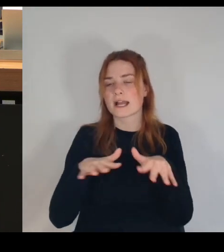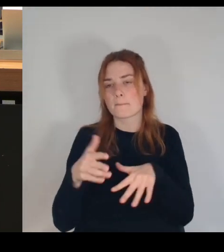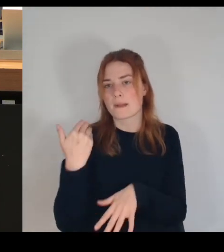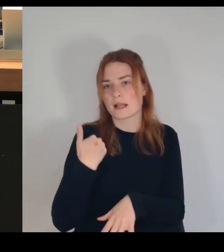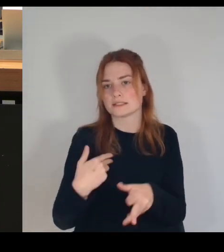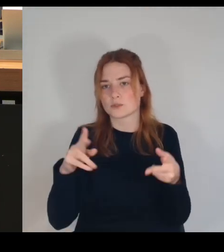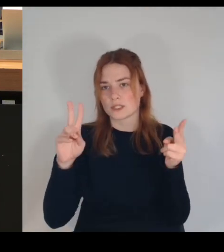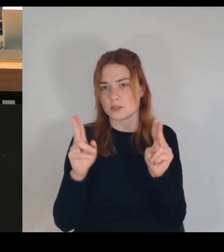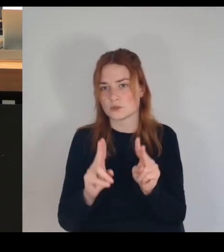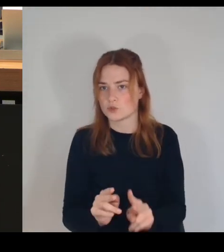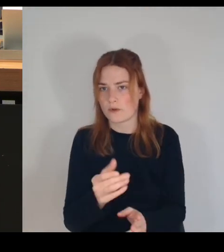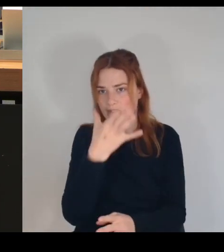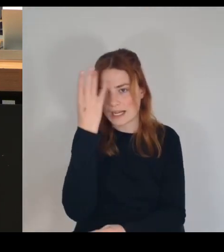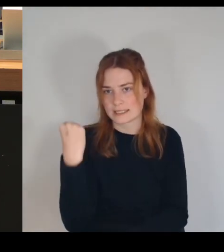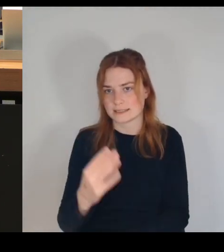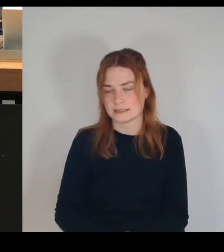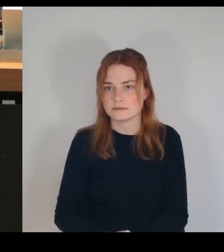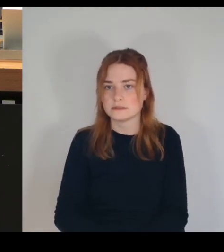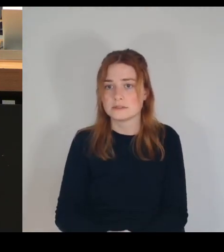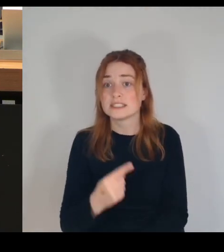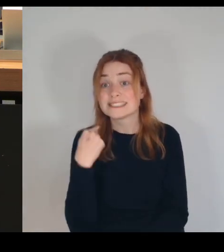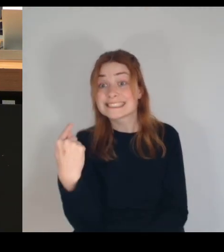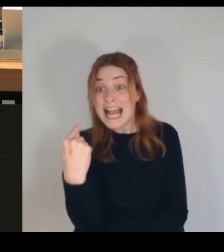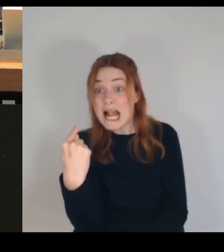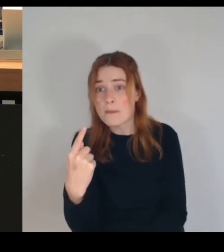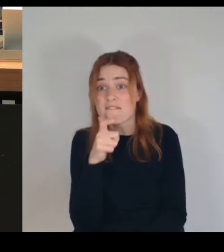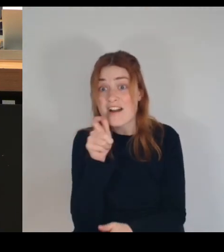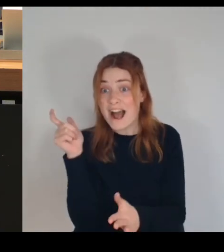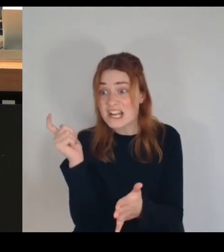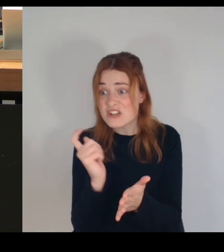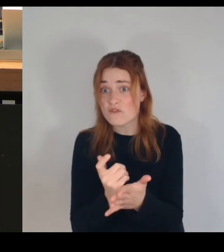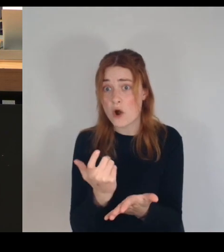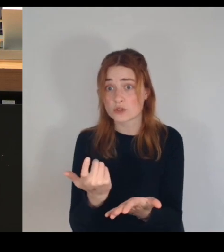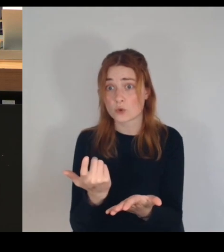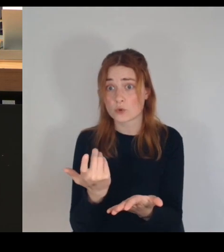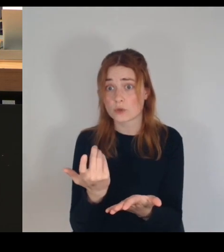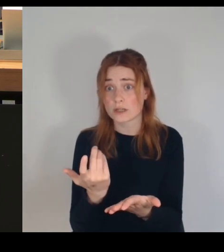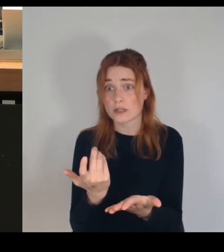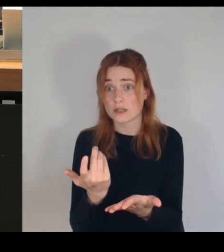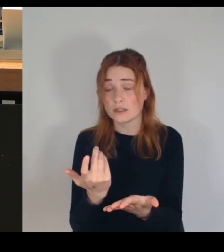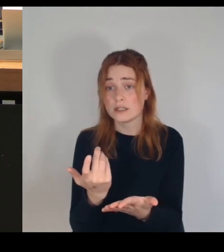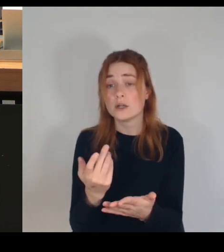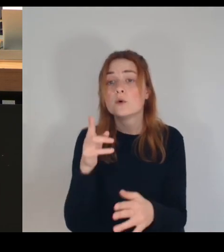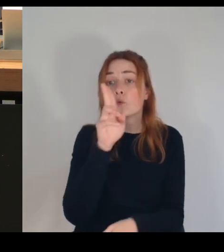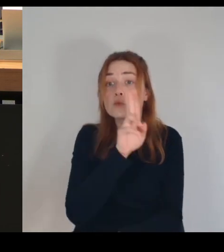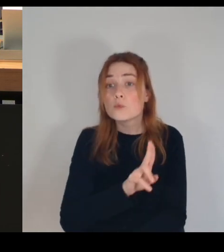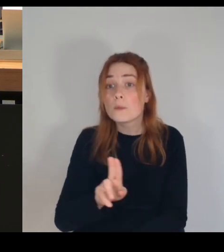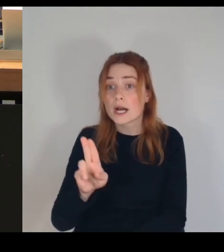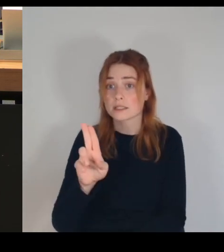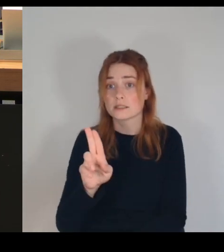dringend benötigten neuen U. Bahnen das rollende Material durch unprofessionell lle Ausschreibungen und